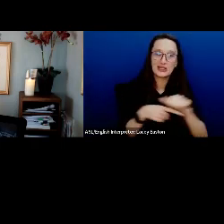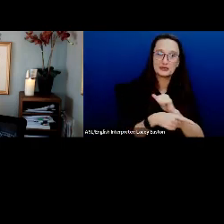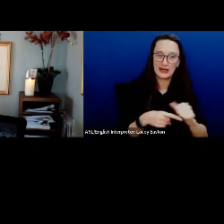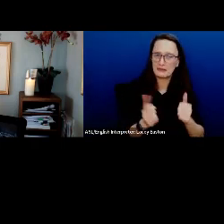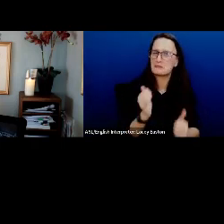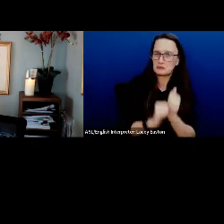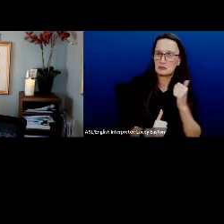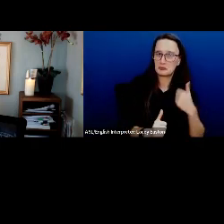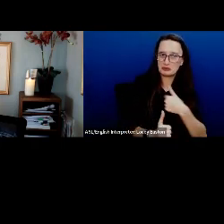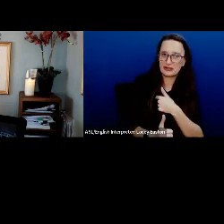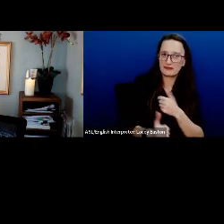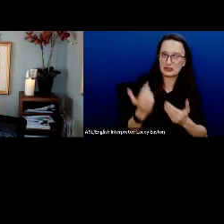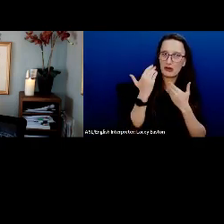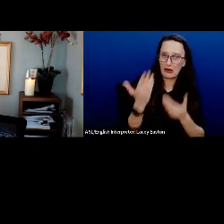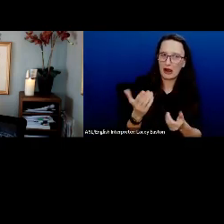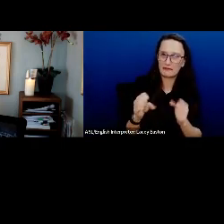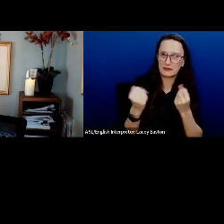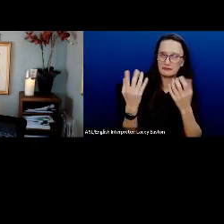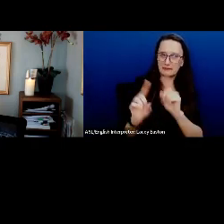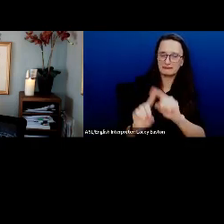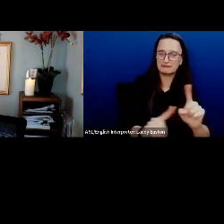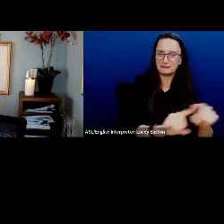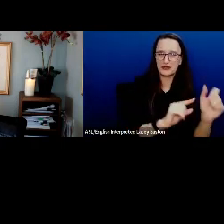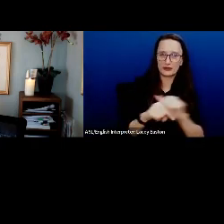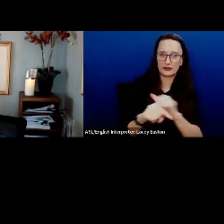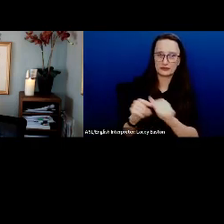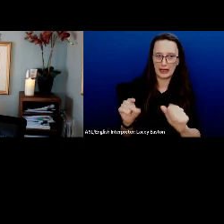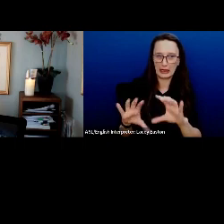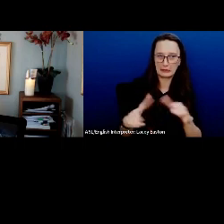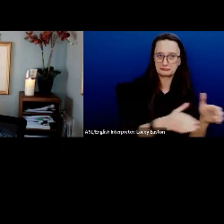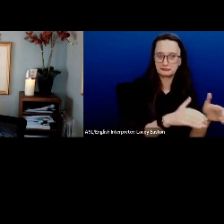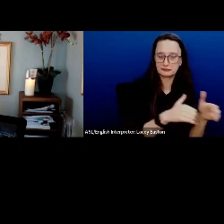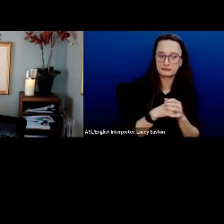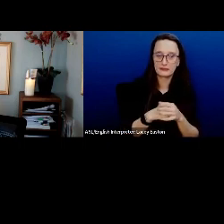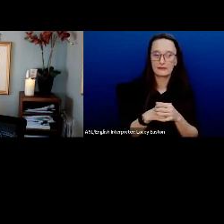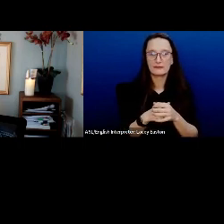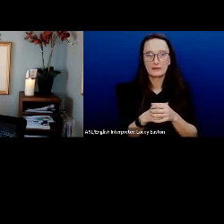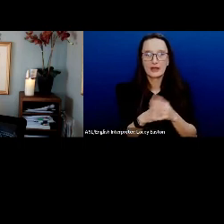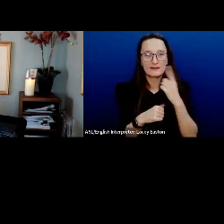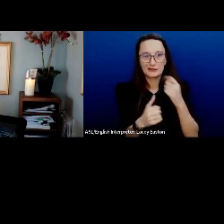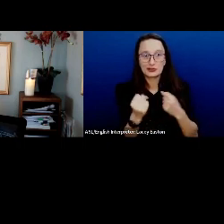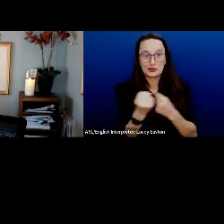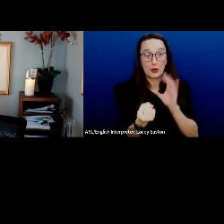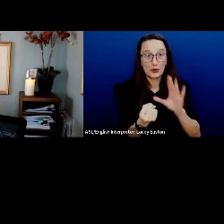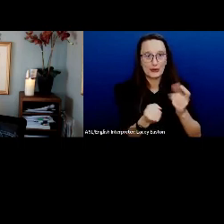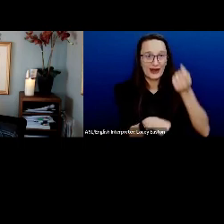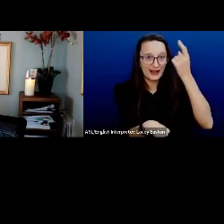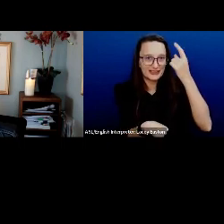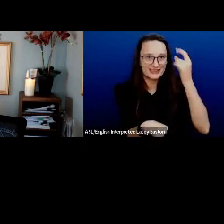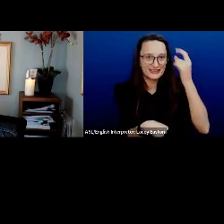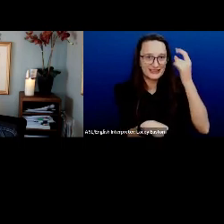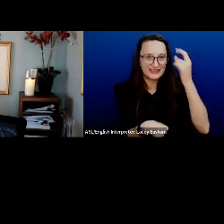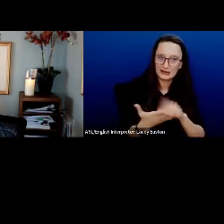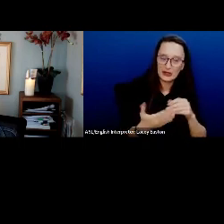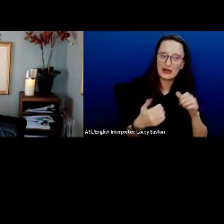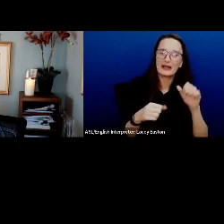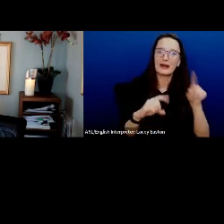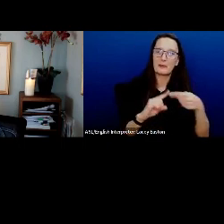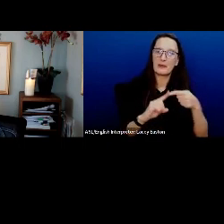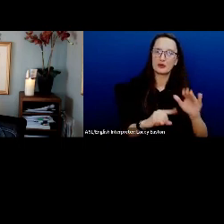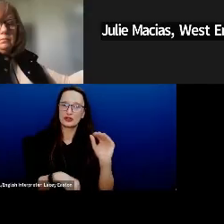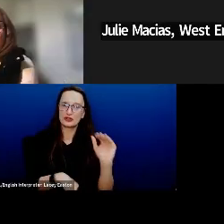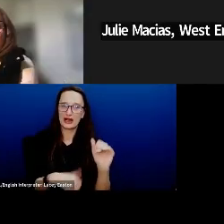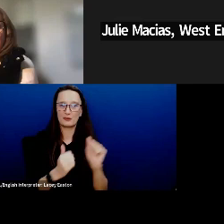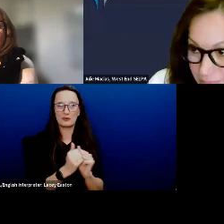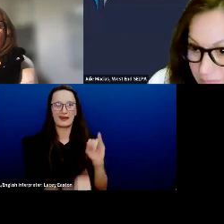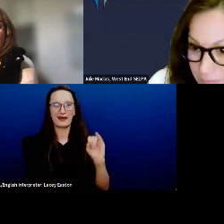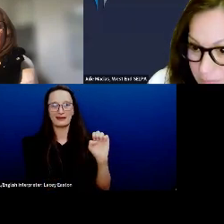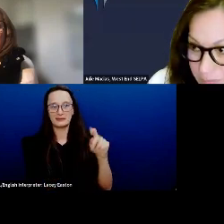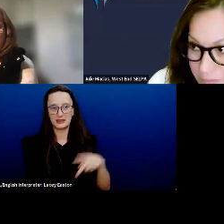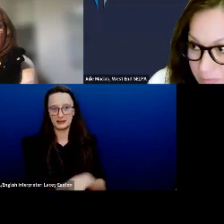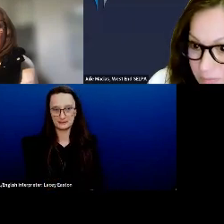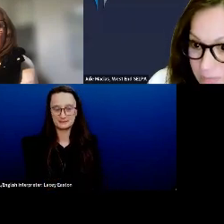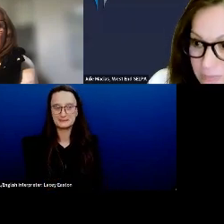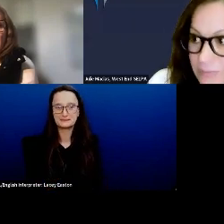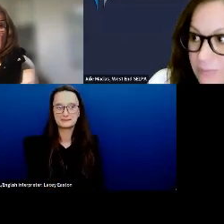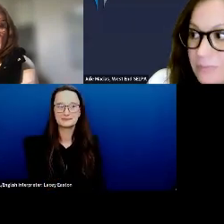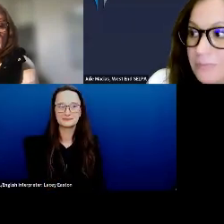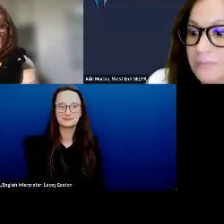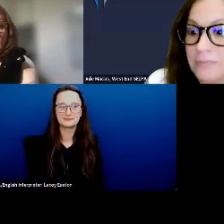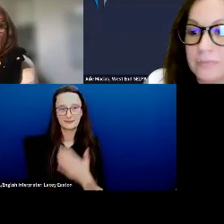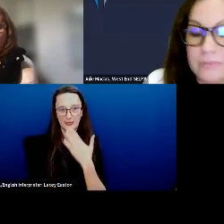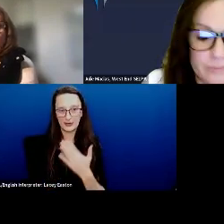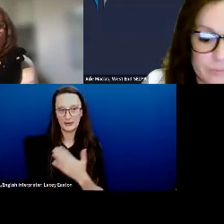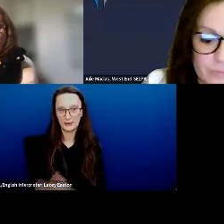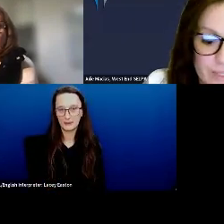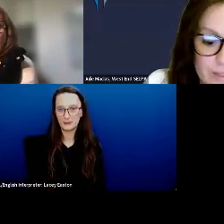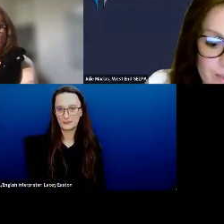ayudar a respaldar su comprensión y su aprendizaje. Caminando con su hijo en un IEP. Gracias. Gracias.